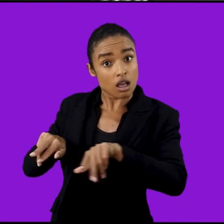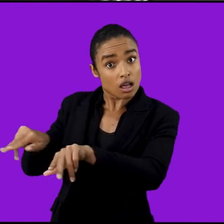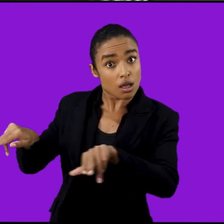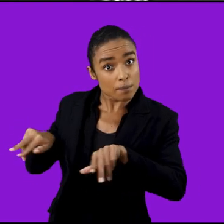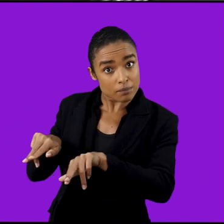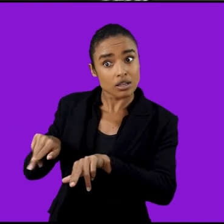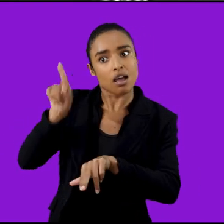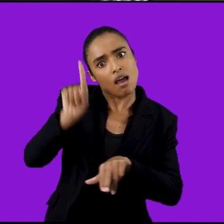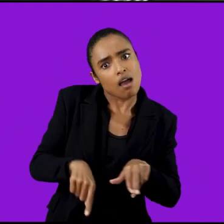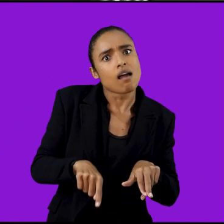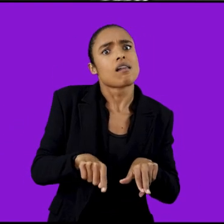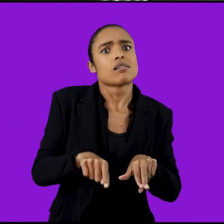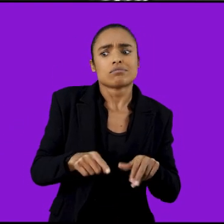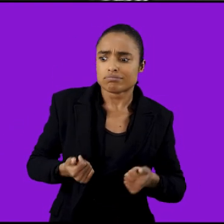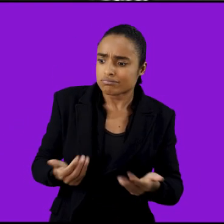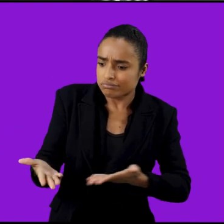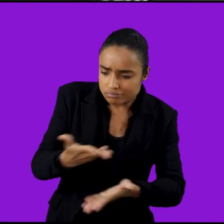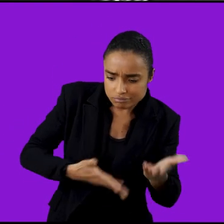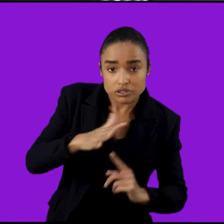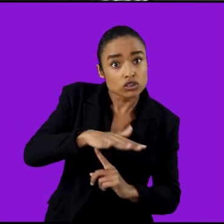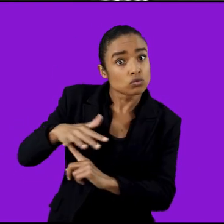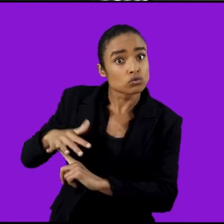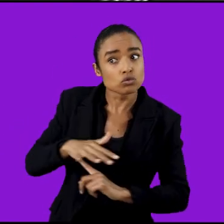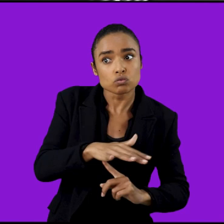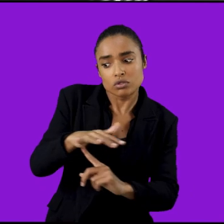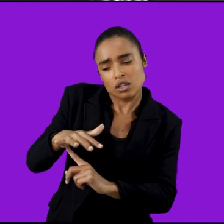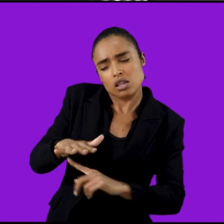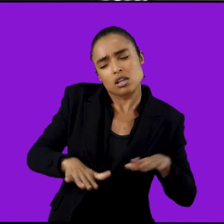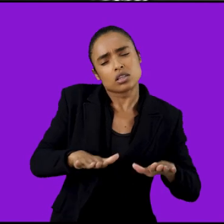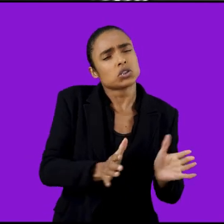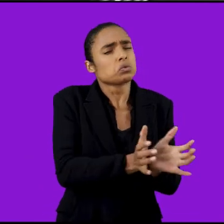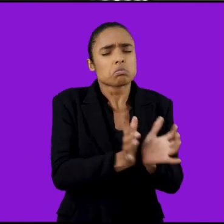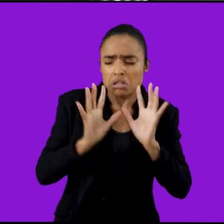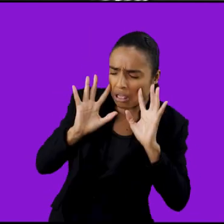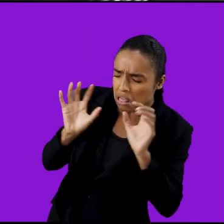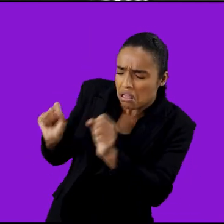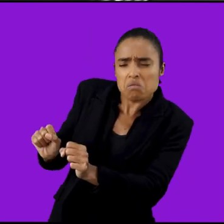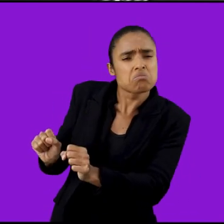pra atender uma demanda que não recebe atenção do que a gente poderia chamar aqui de “dinheiro